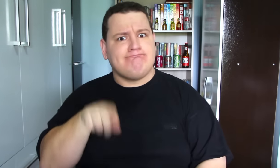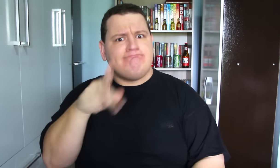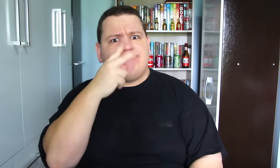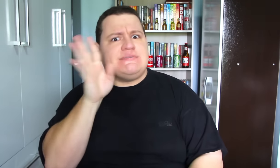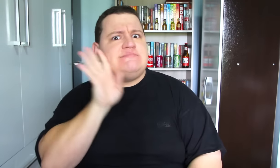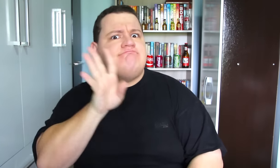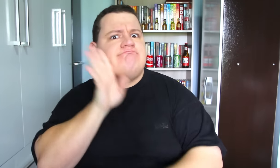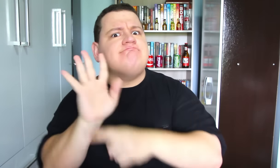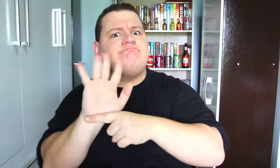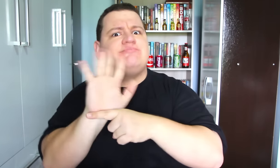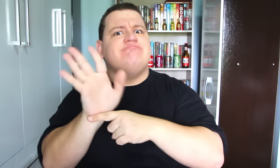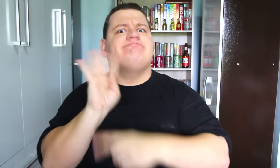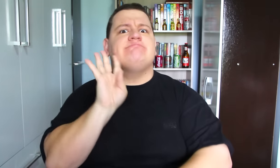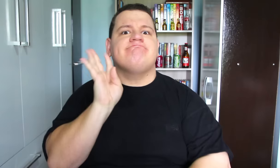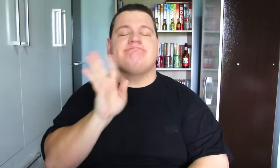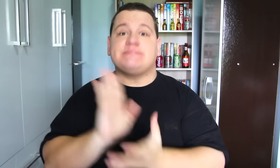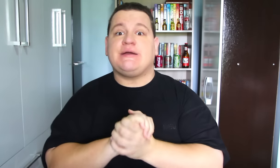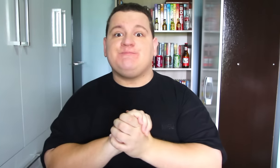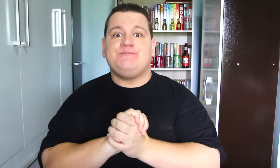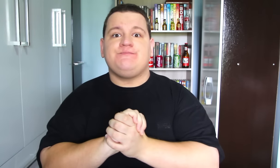Esse filme seria tão legal.